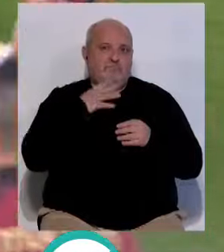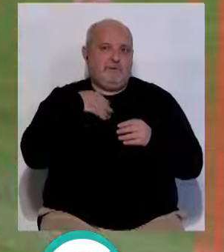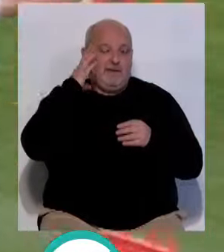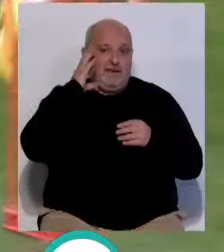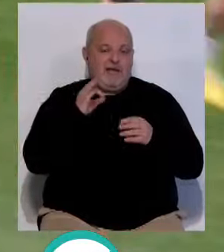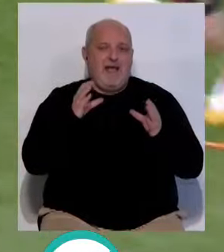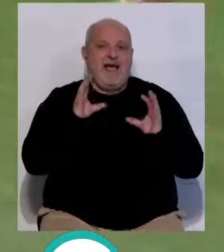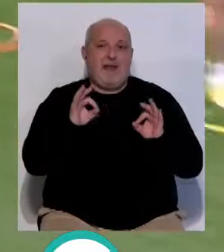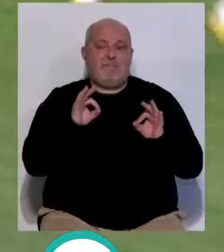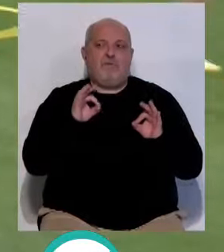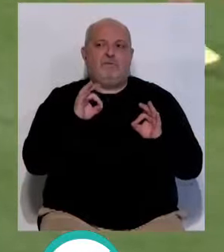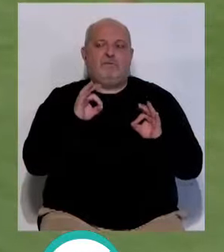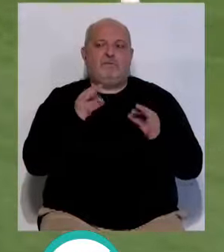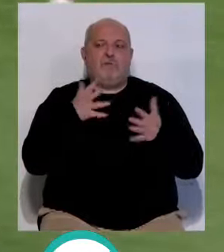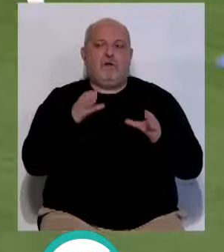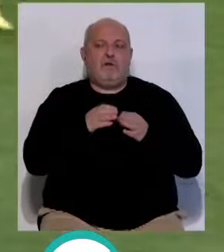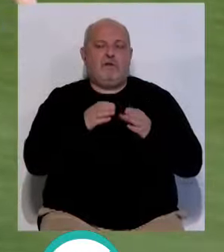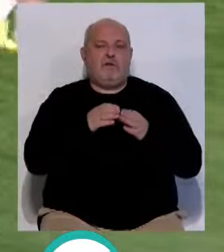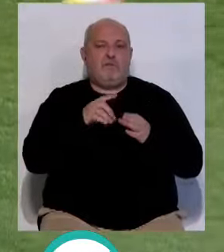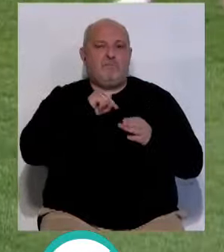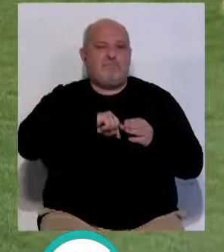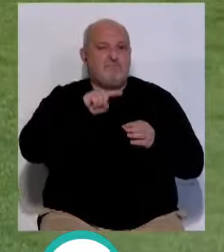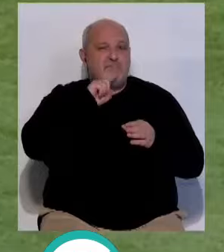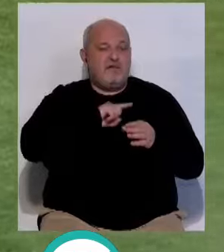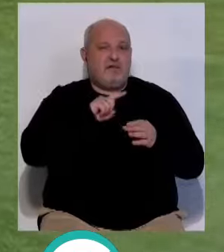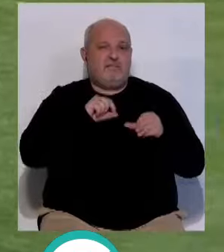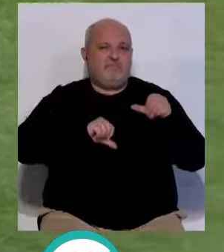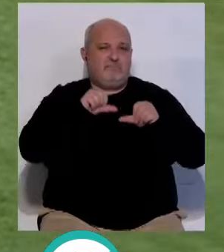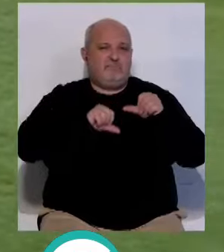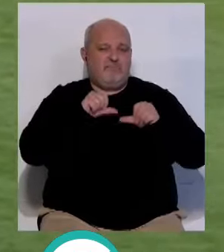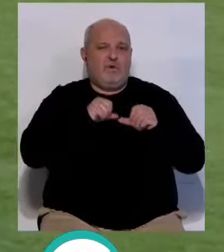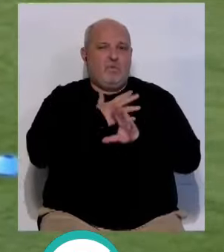creo que eh Cuando un equipo lo pasa mal en la clasificación a nivel de juego lo que necesita